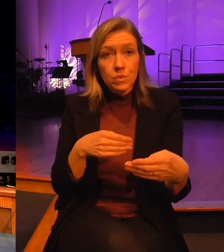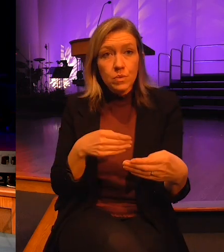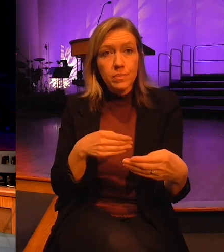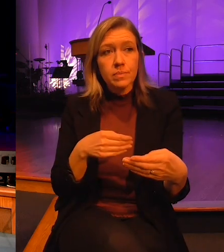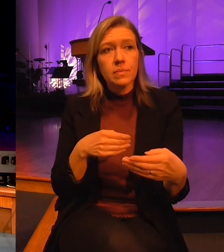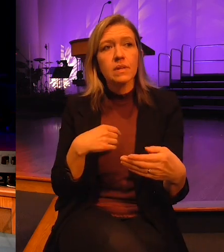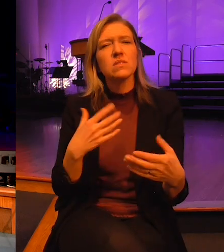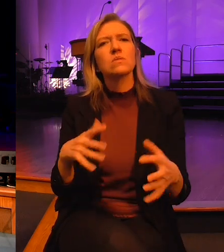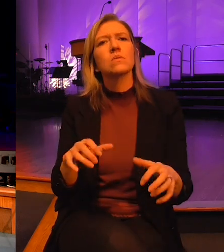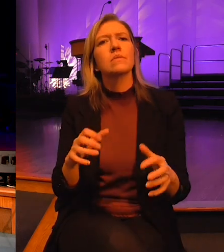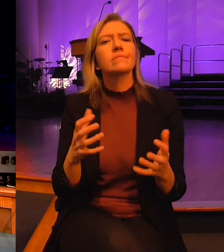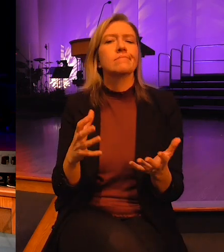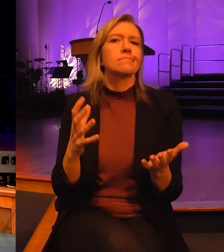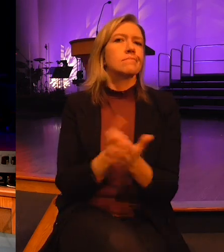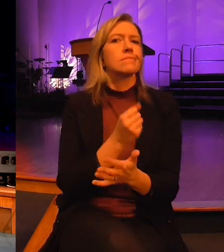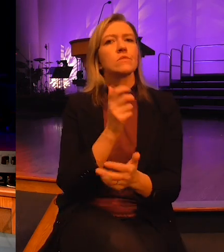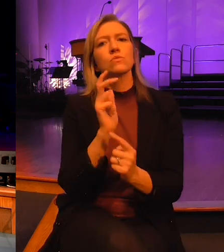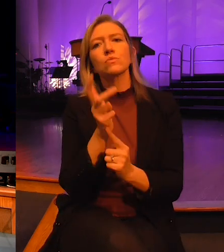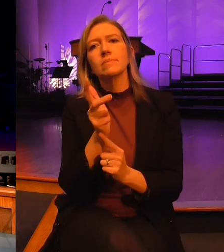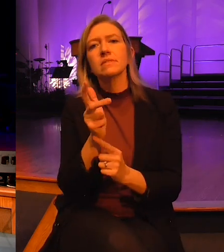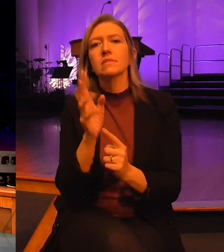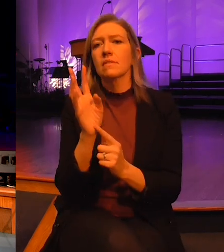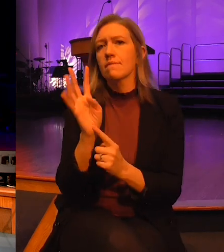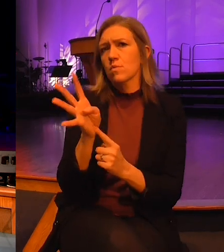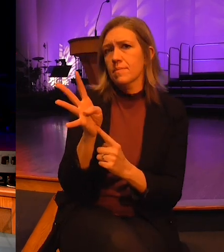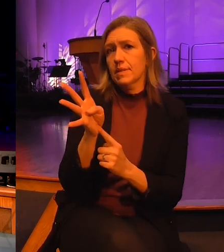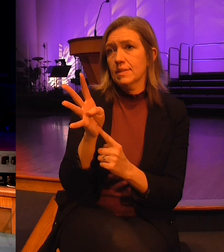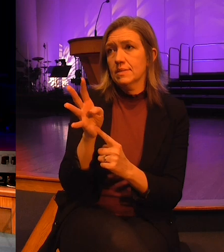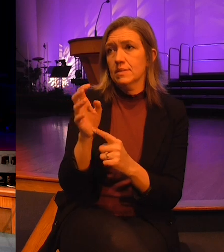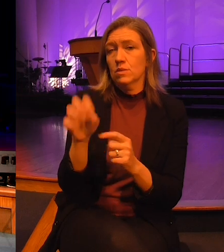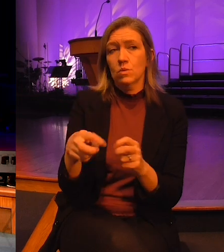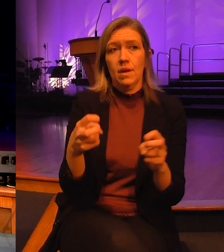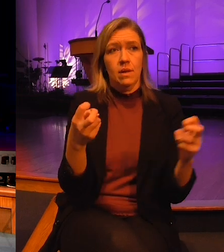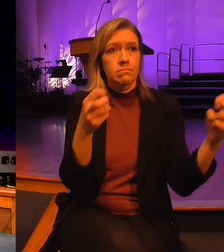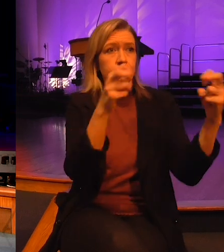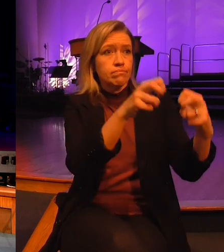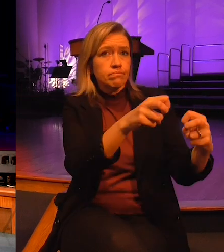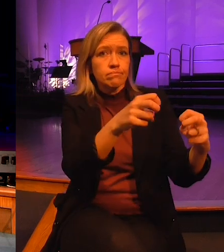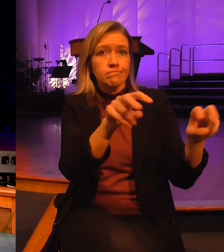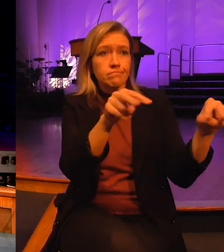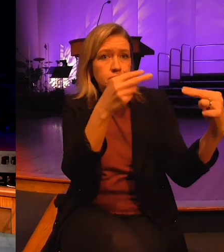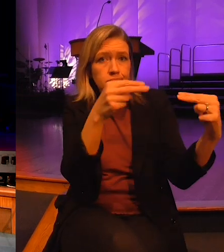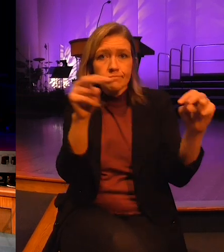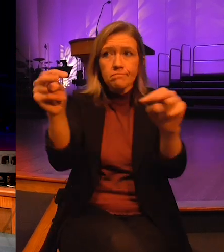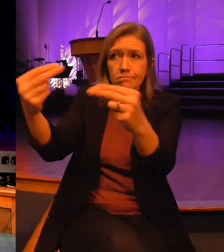minutos si te gustaría compartir con alguien cualquiera de las respuestas que se te ocurrieron, puedes caminar